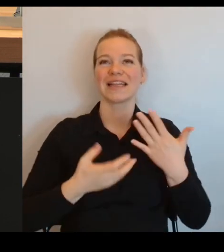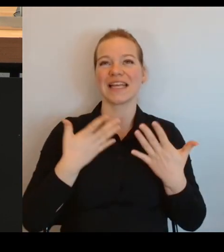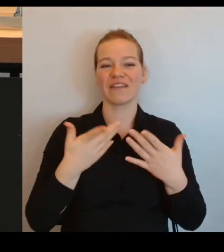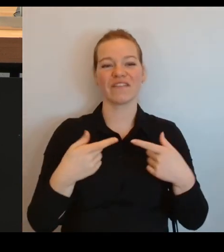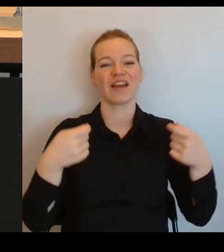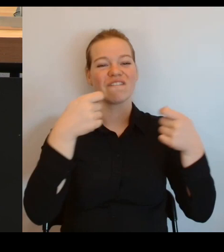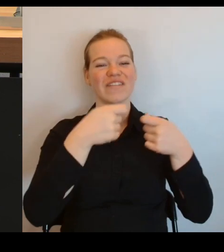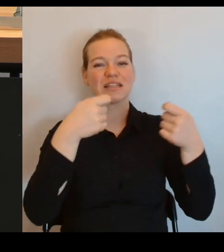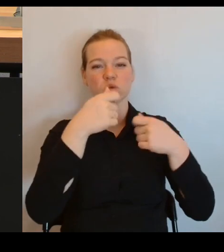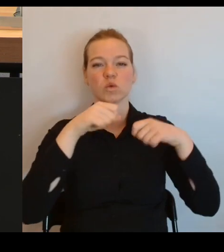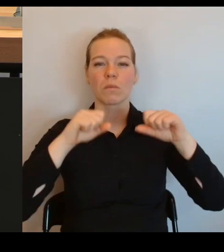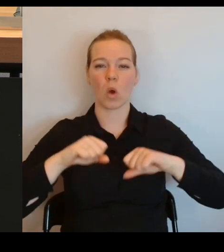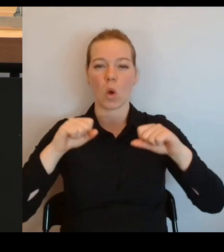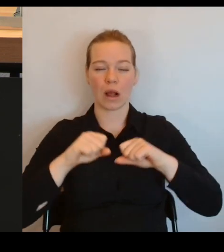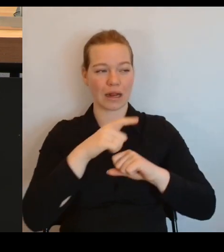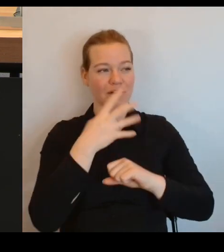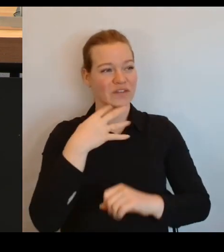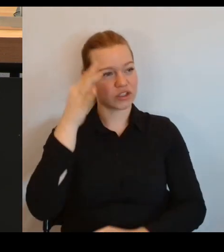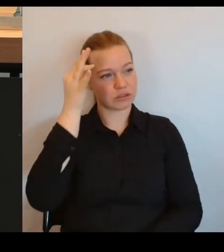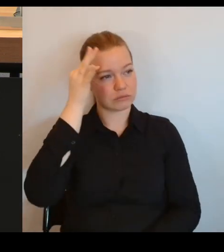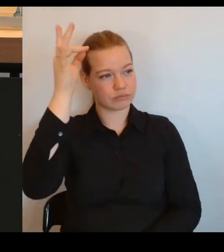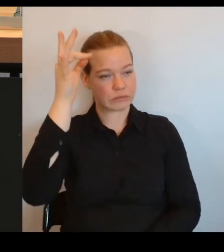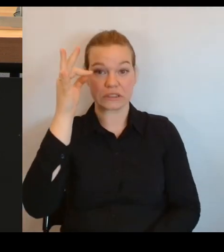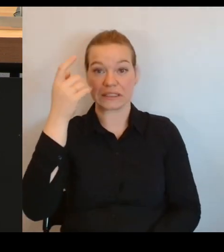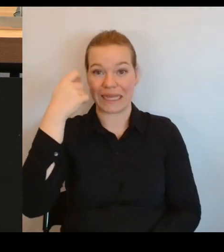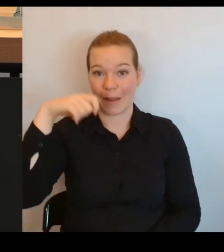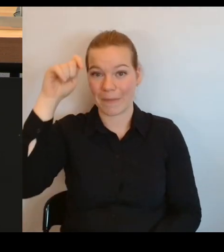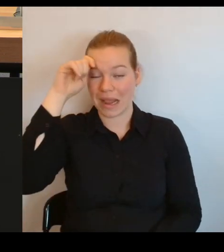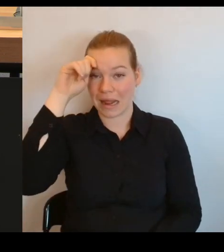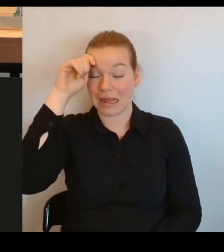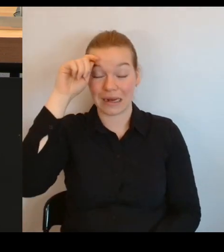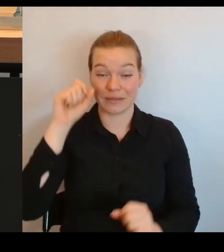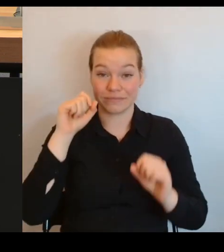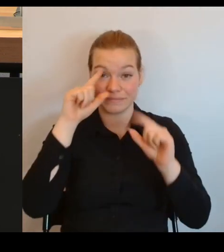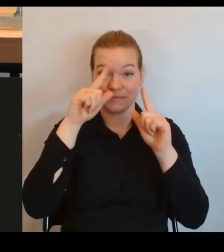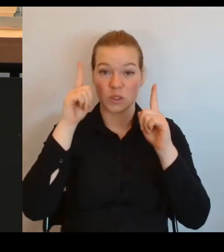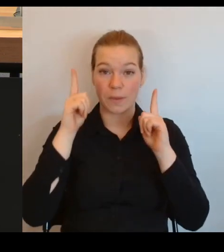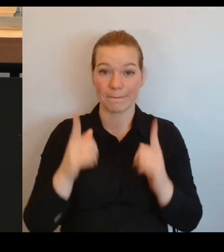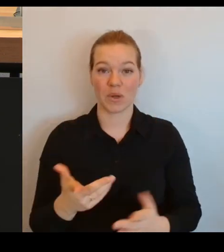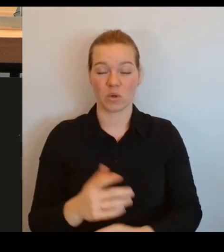Denn das ist in höchstem Maße gefährlich für die Zukunftsfähigkeit Berlins